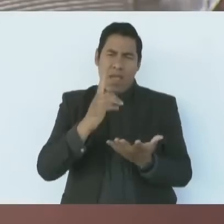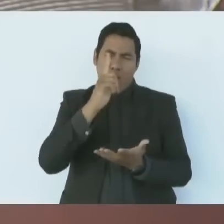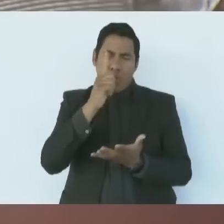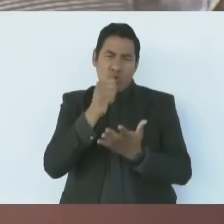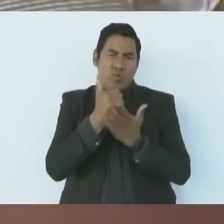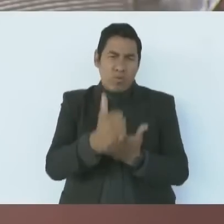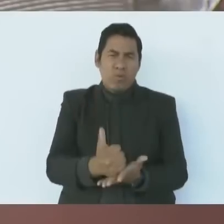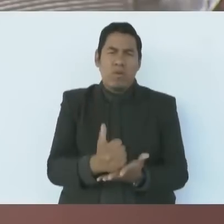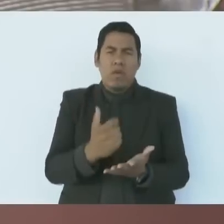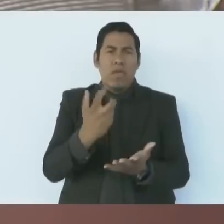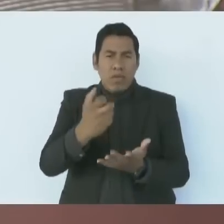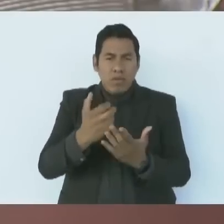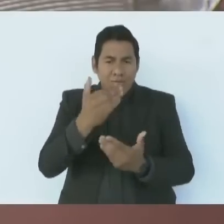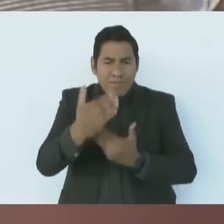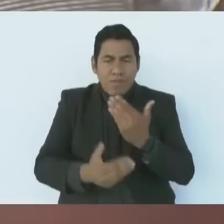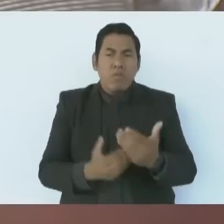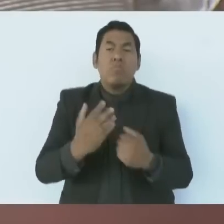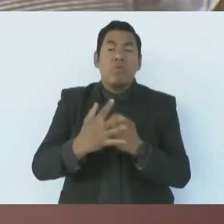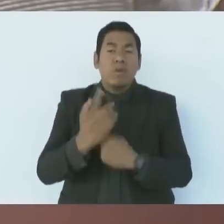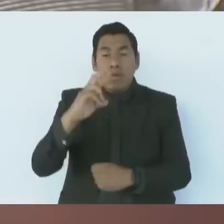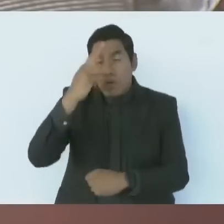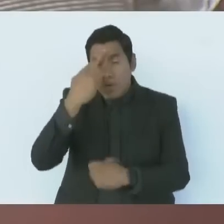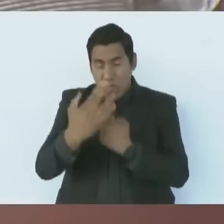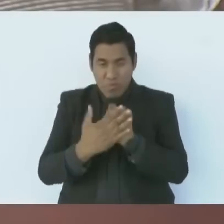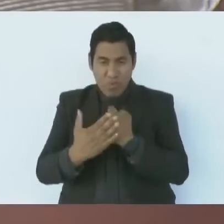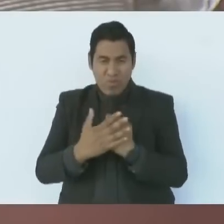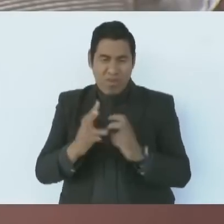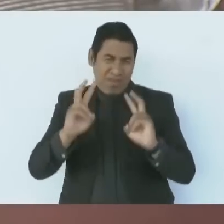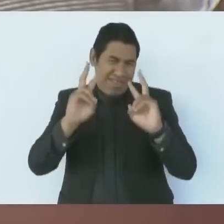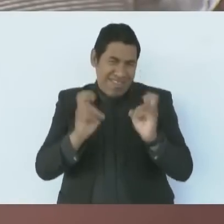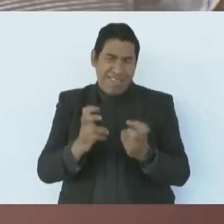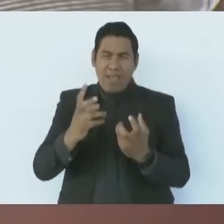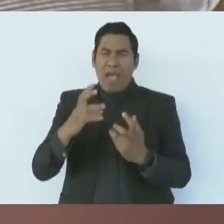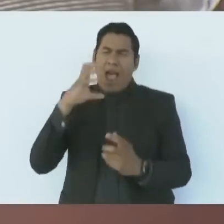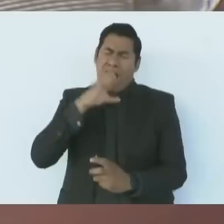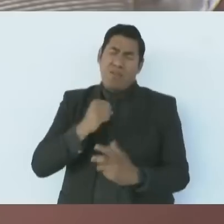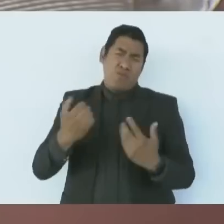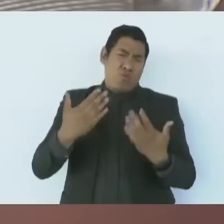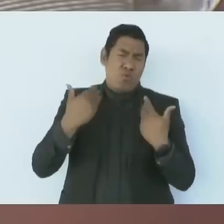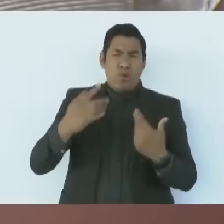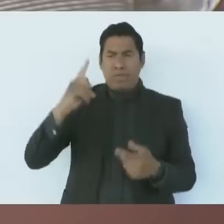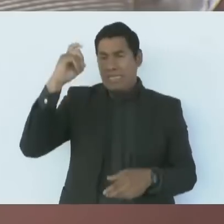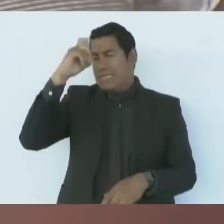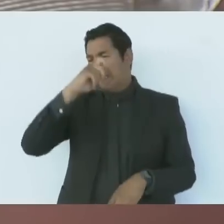la época de verano para que puedan tener acceso a energía más limpia con estos paneles Pero además